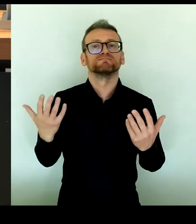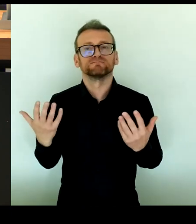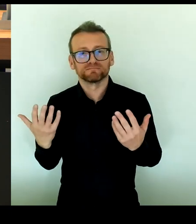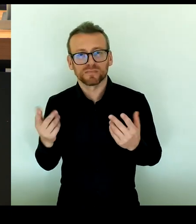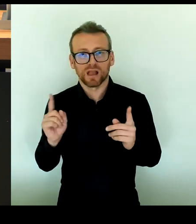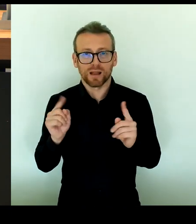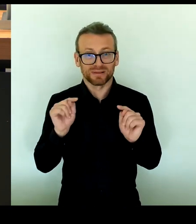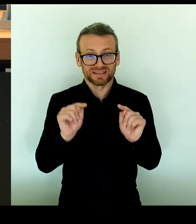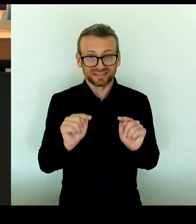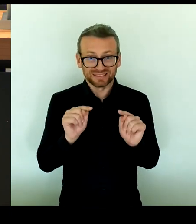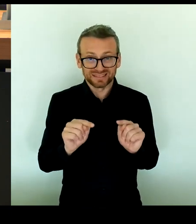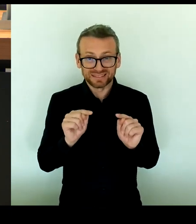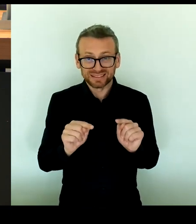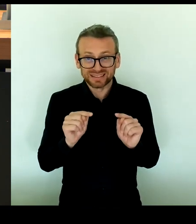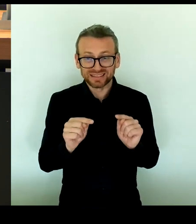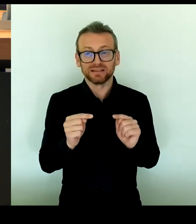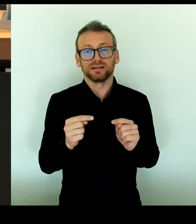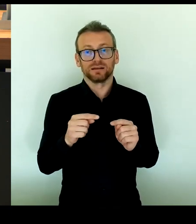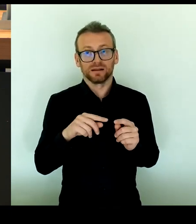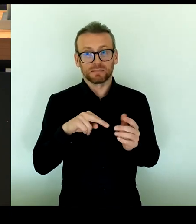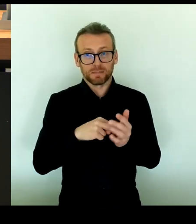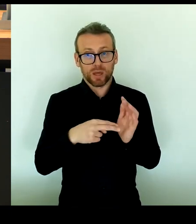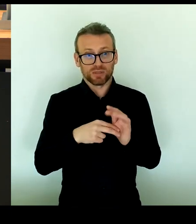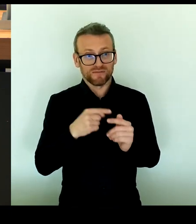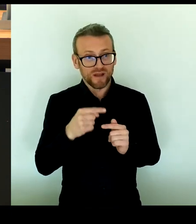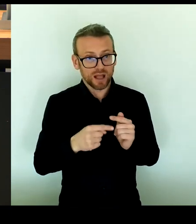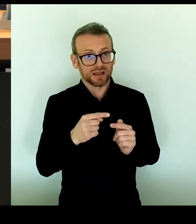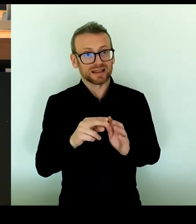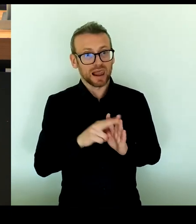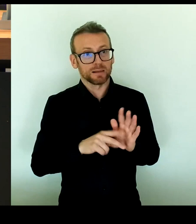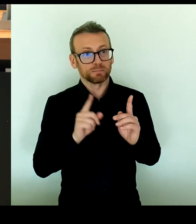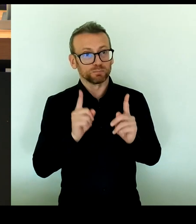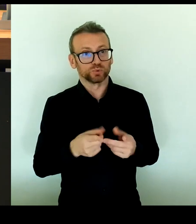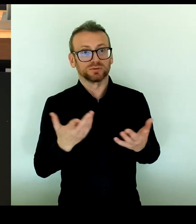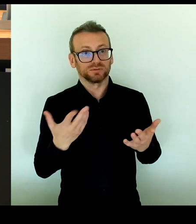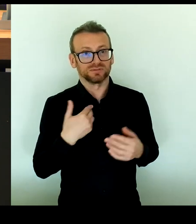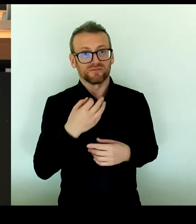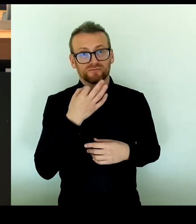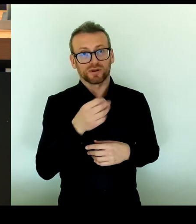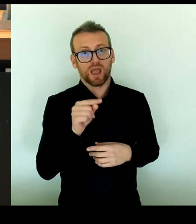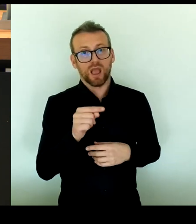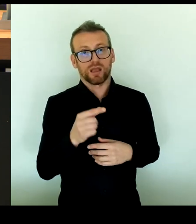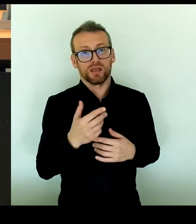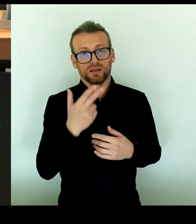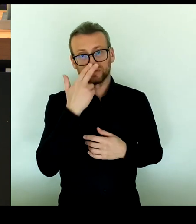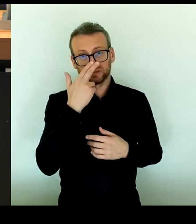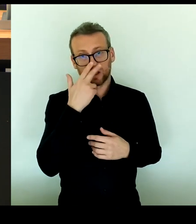Sie sagen, der Senat grundsätzlich aufgefordert gut erschlossene Wohnbau Potenzialflächen gegenüber denjenigen